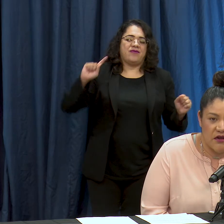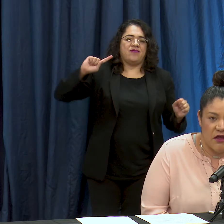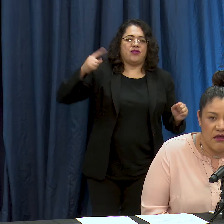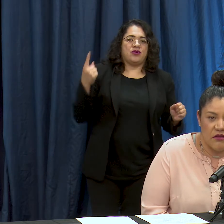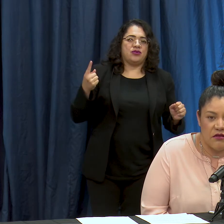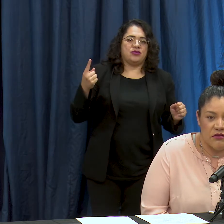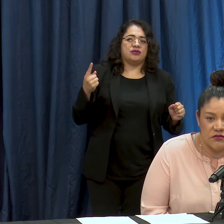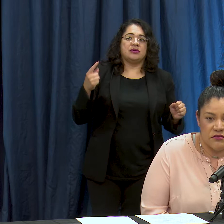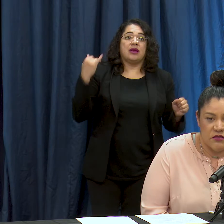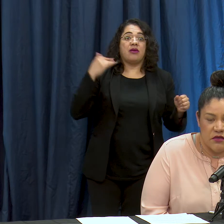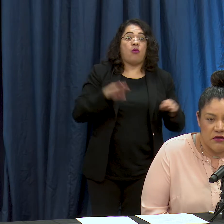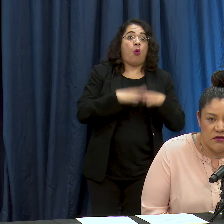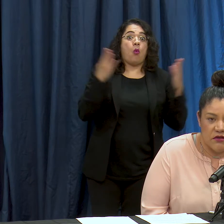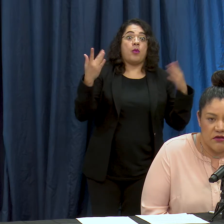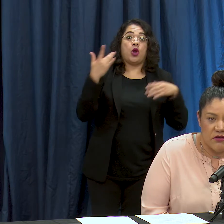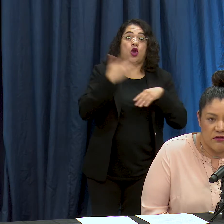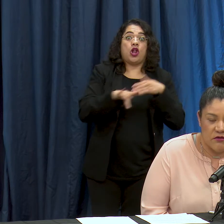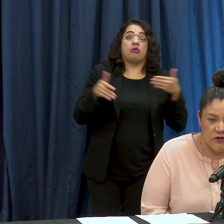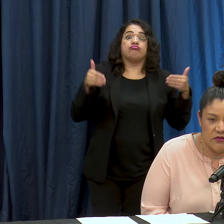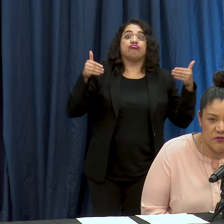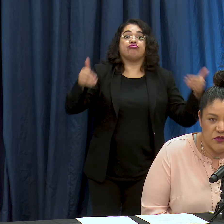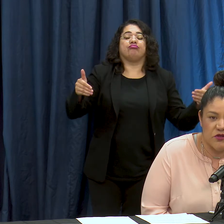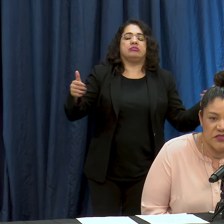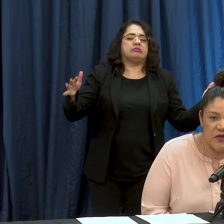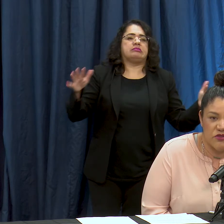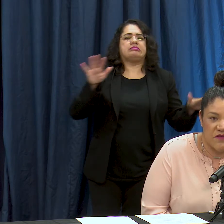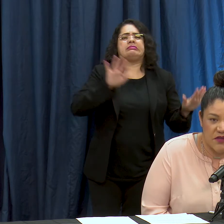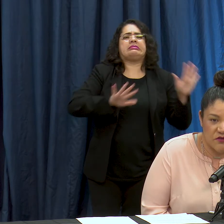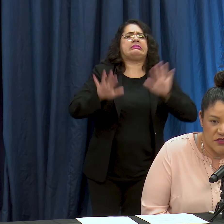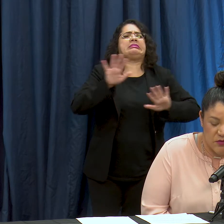loss las opciones kemo sabe air tone este